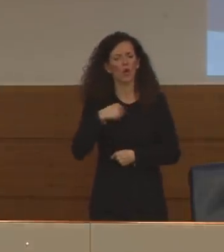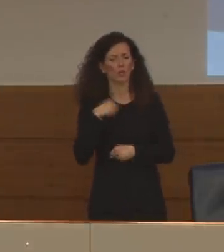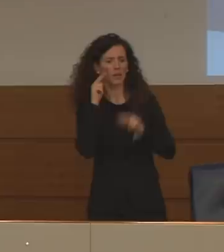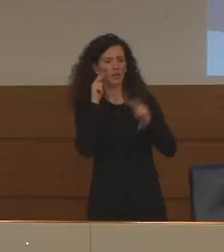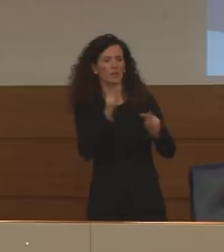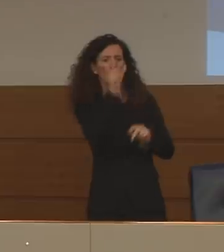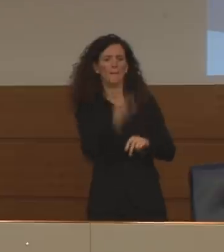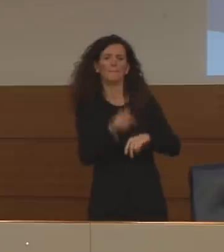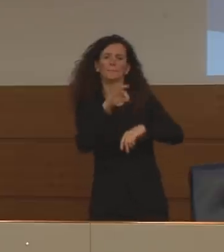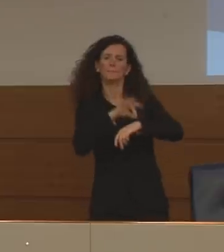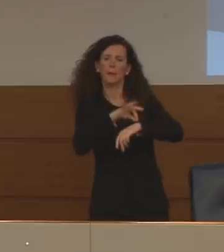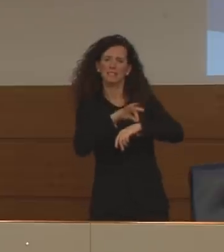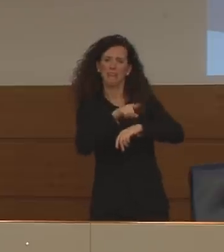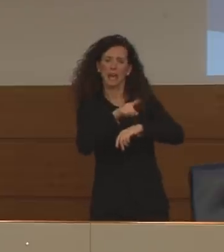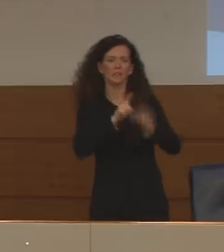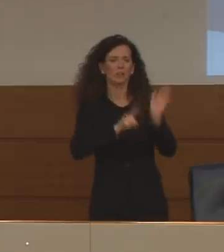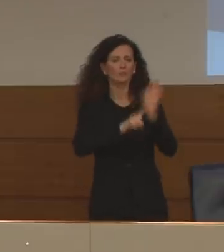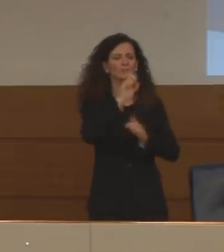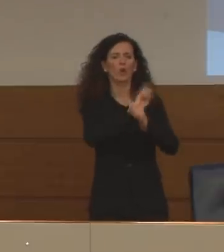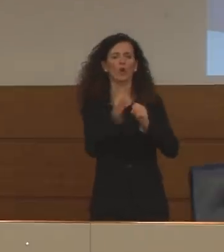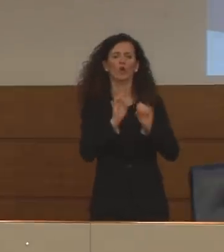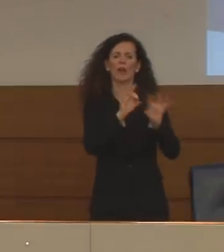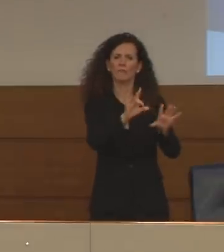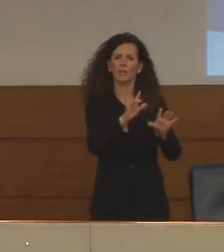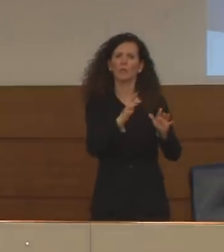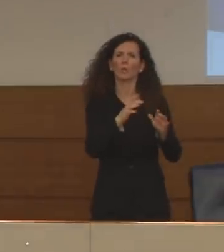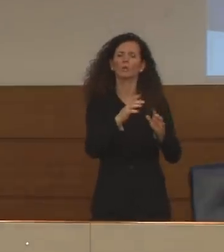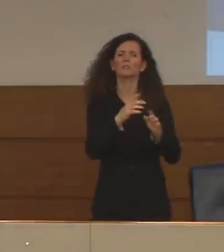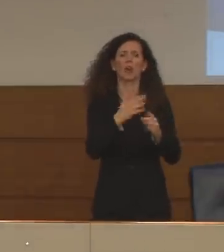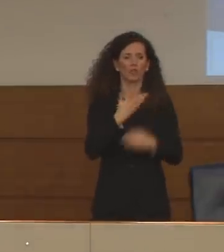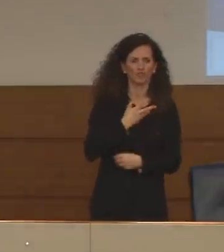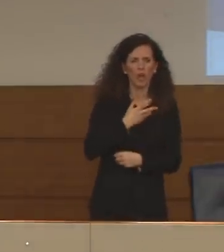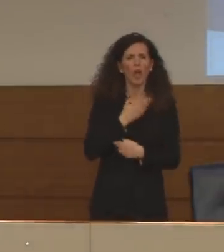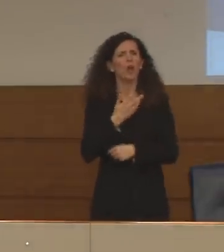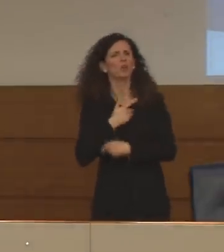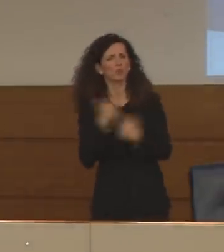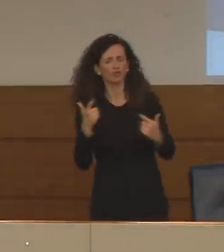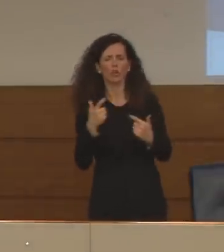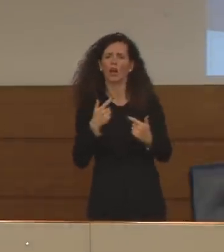coronavirus positivo o negativo quindi ribaltando un po' il senso della sua